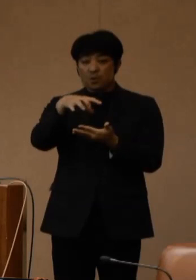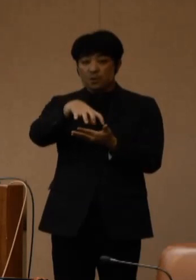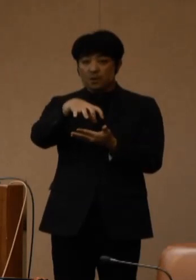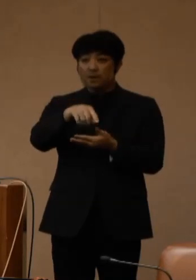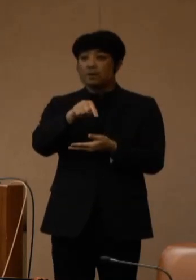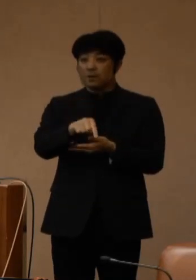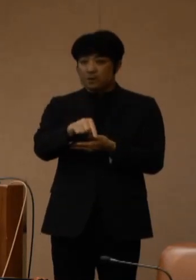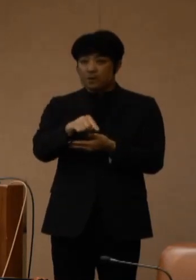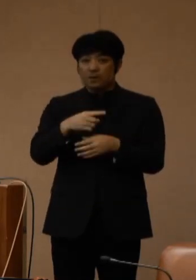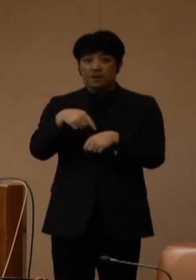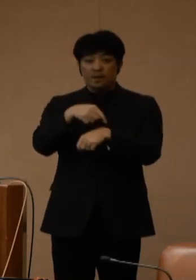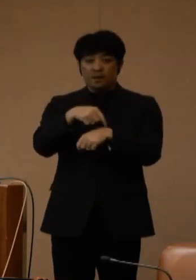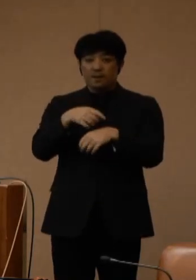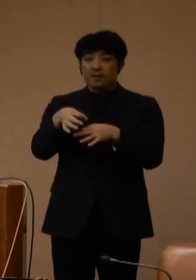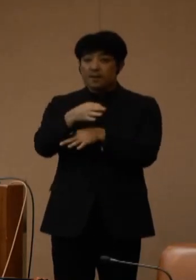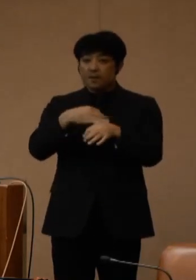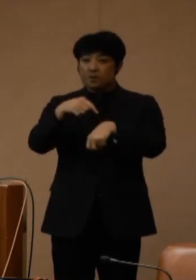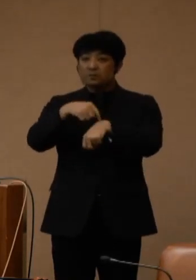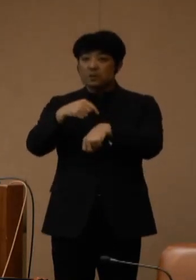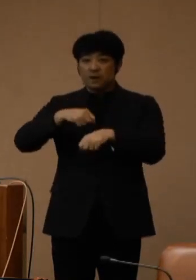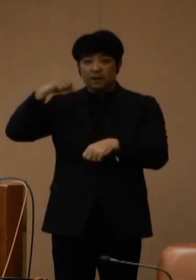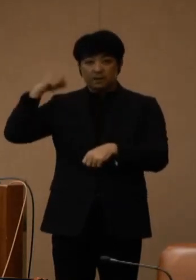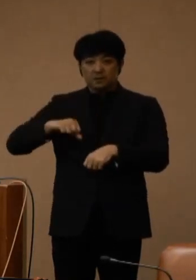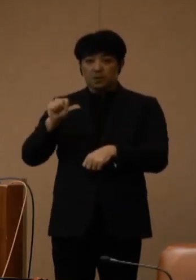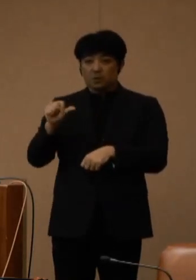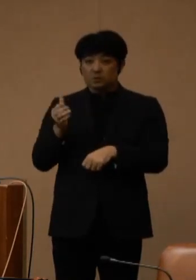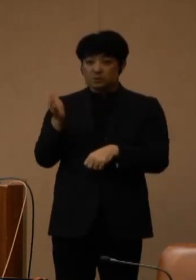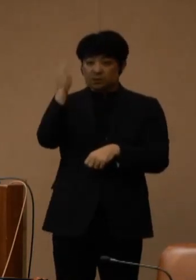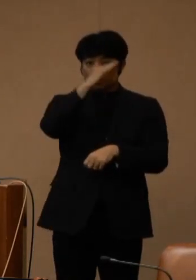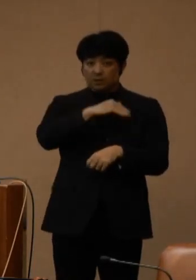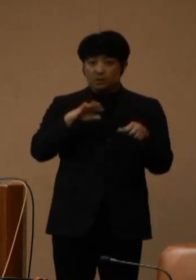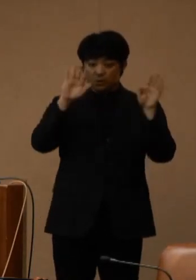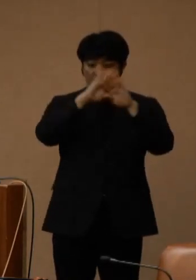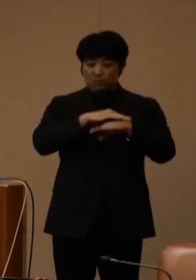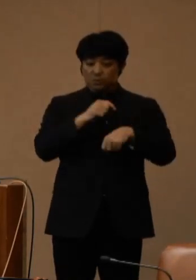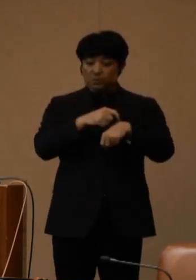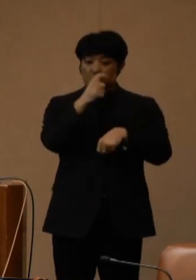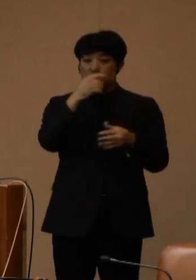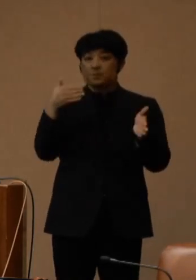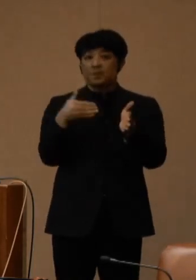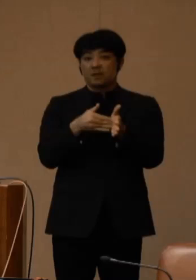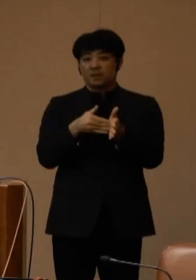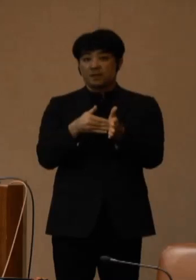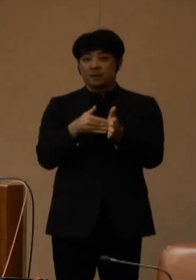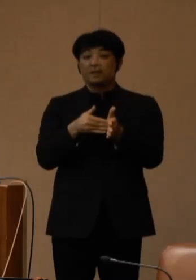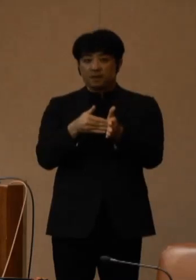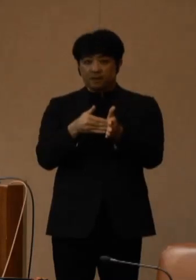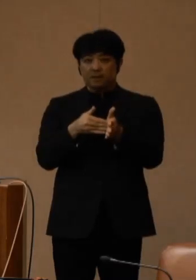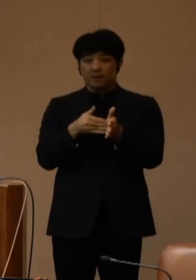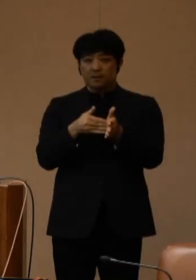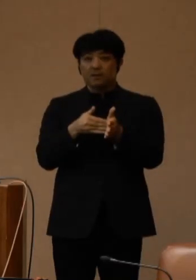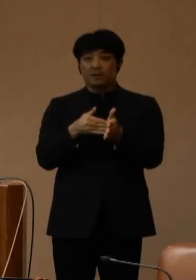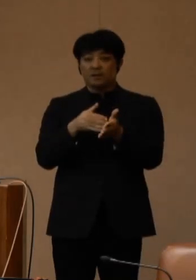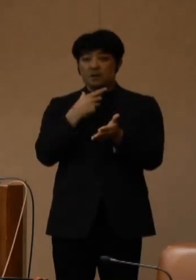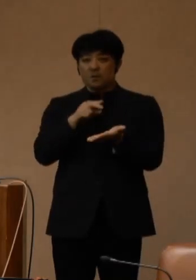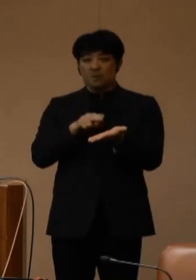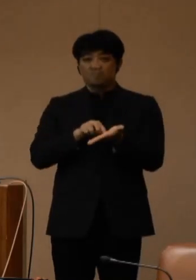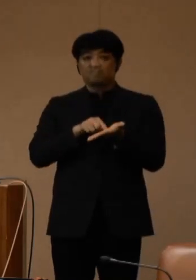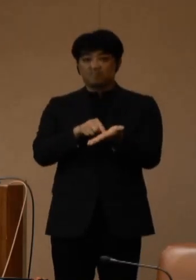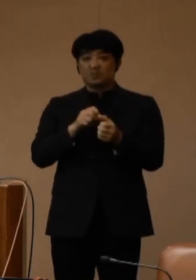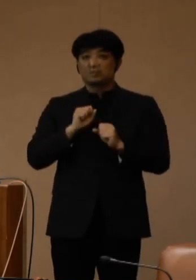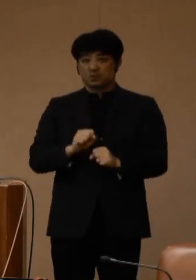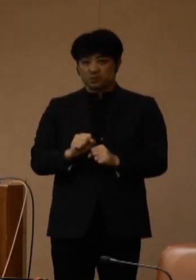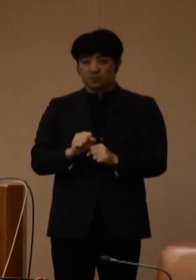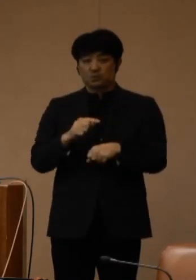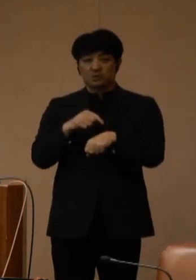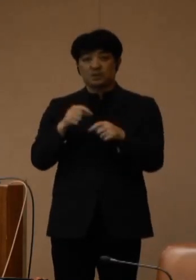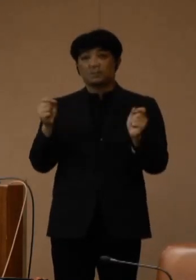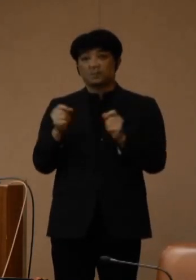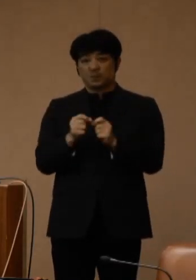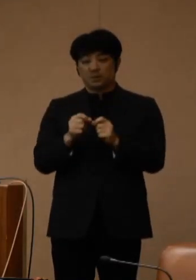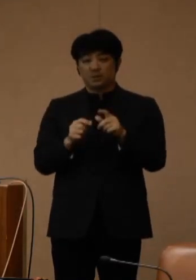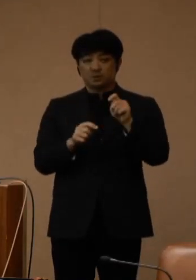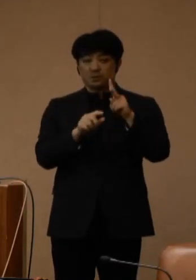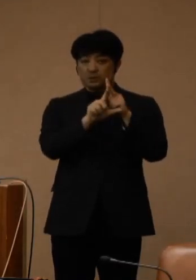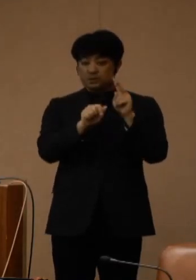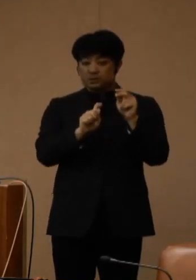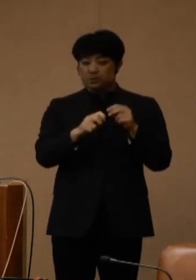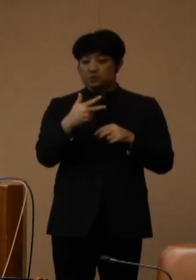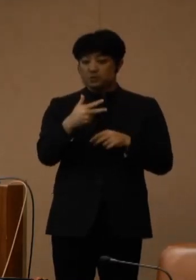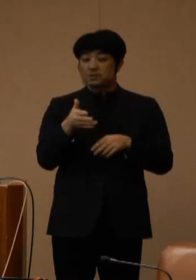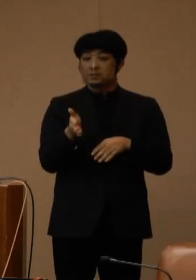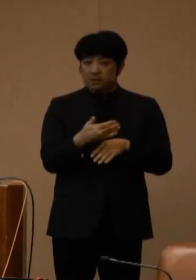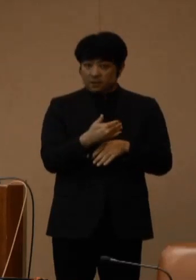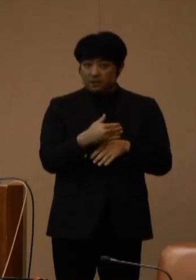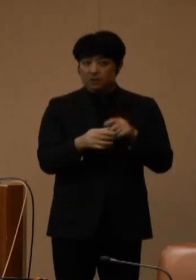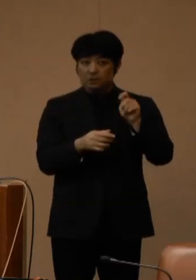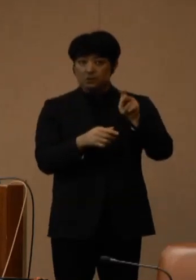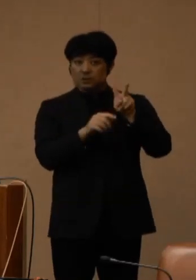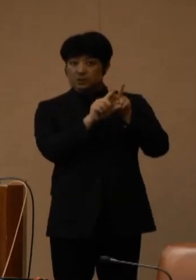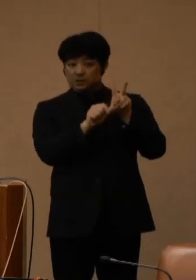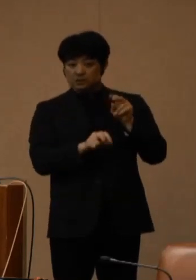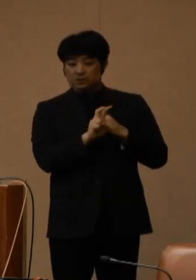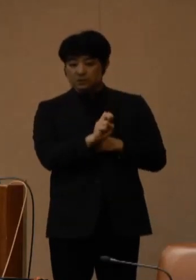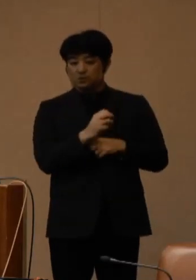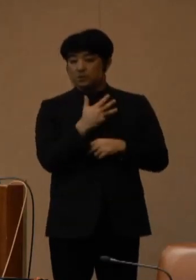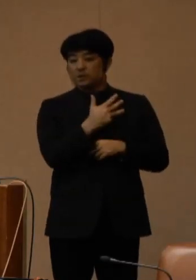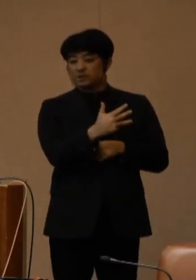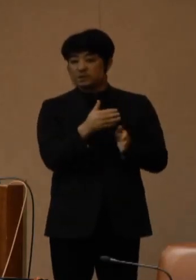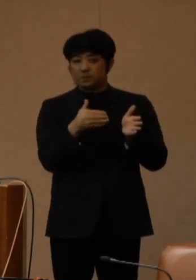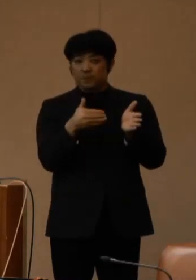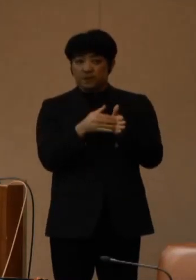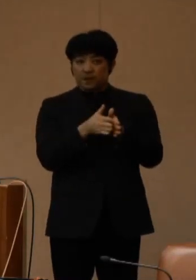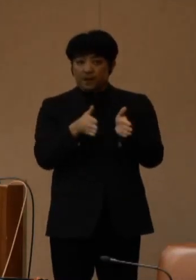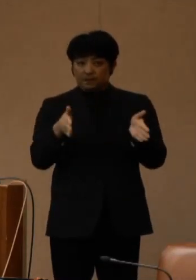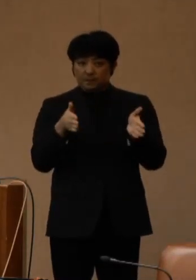営業時間を朝５時から夜10時までとするよう要請いたします。時短営業の期間は12月17日から12月28日までといたします。